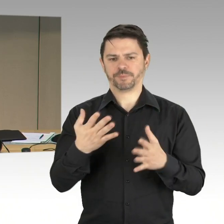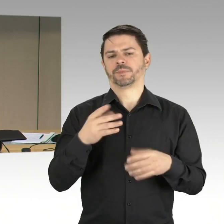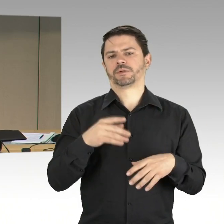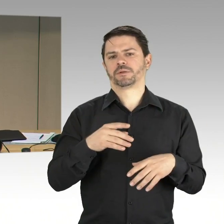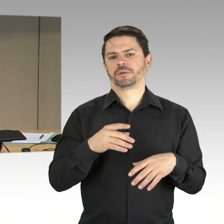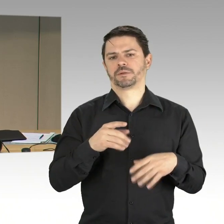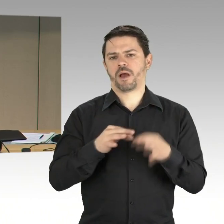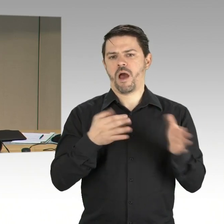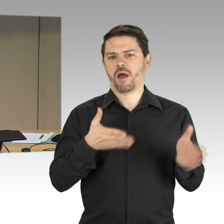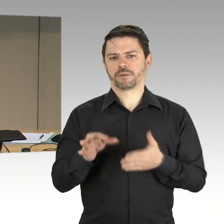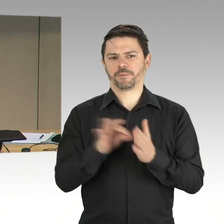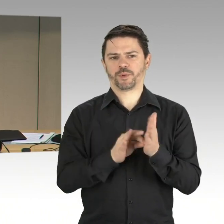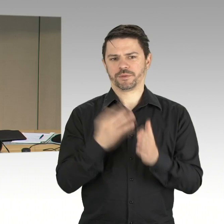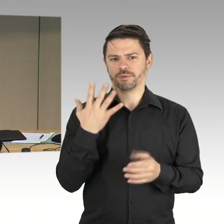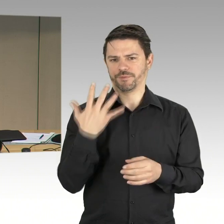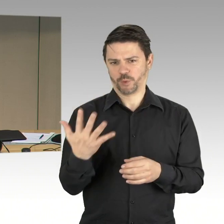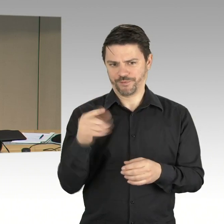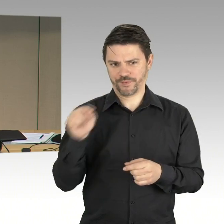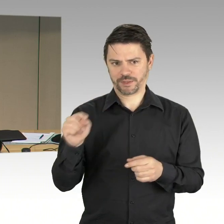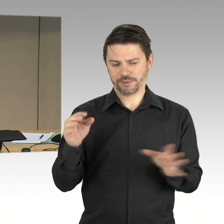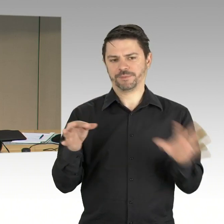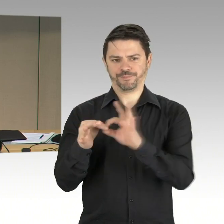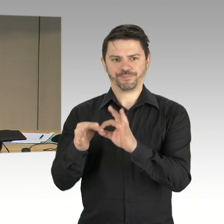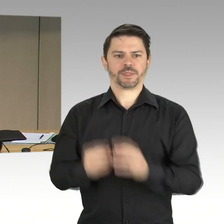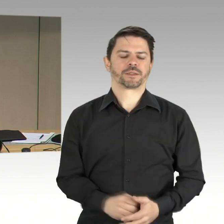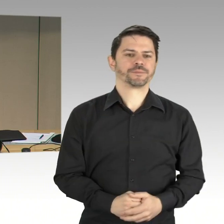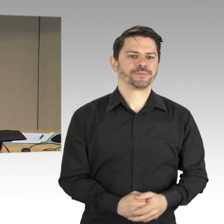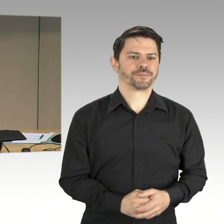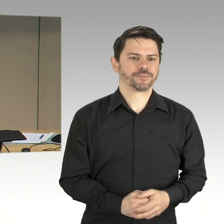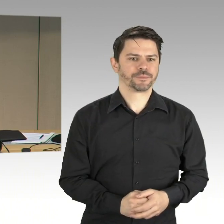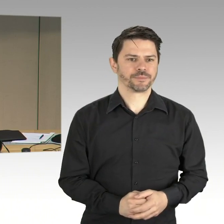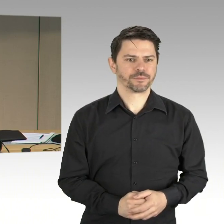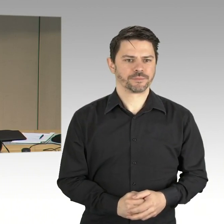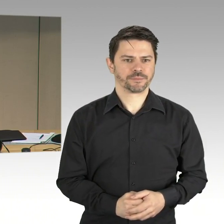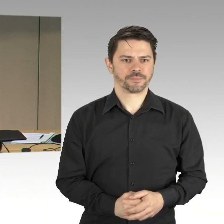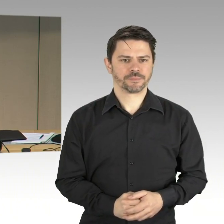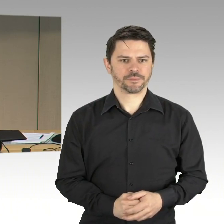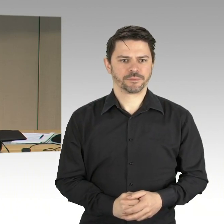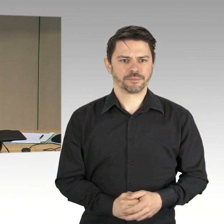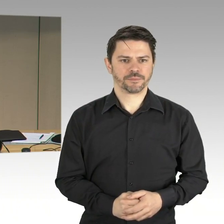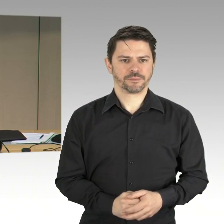sowie des Hauptausschusses, Drucksache 18/2437 zum Entwurf eines Gesetzes